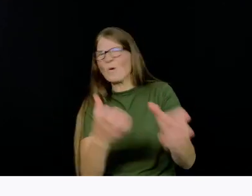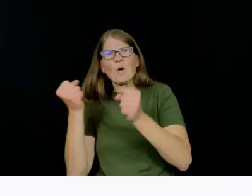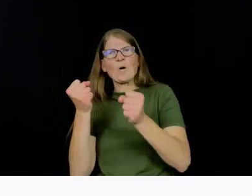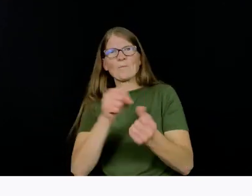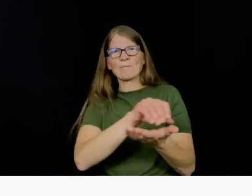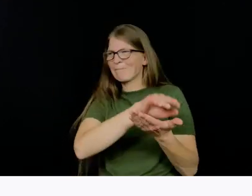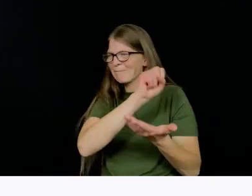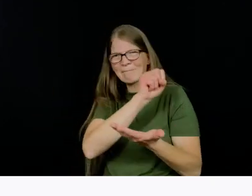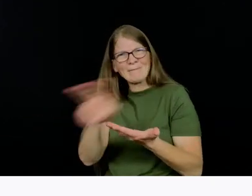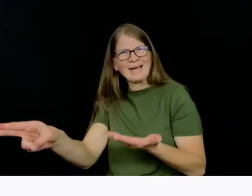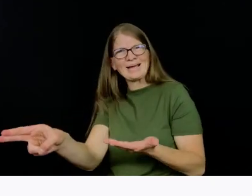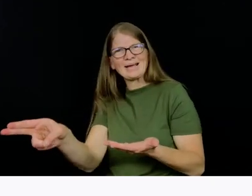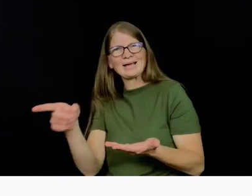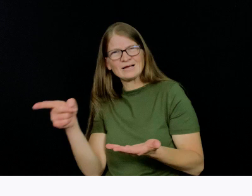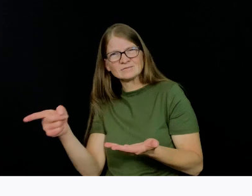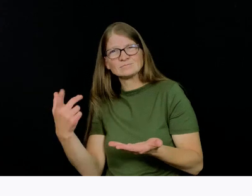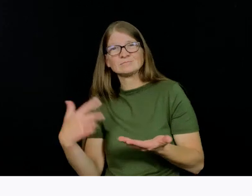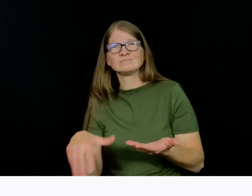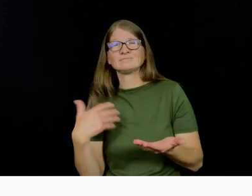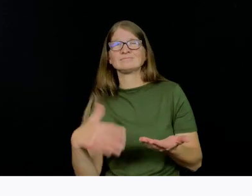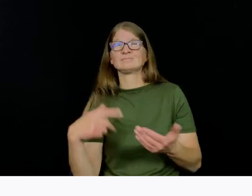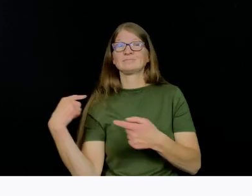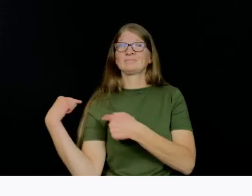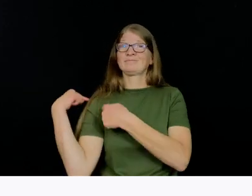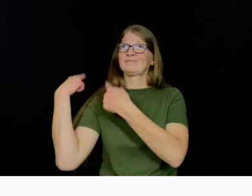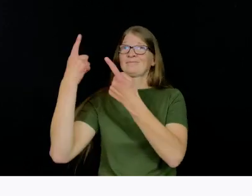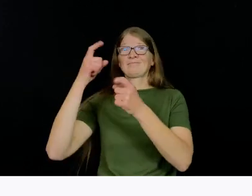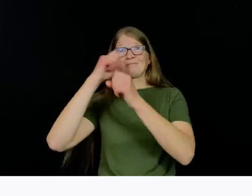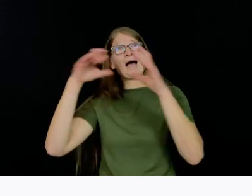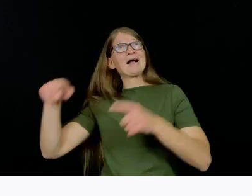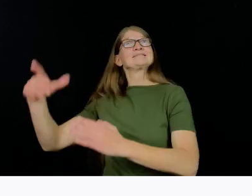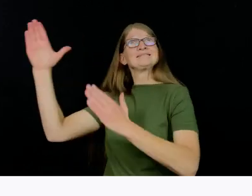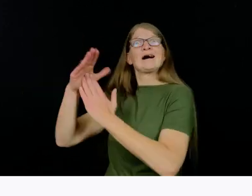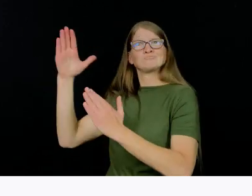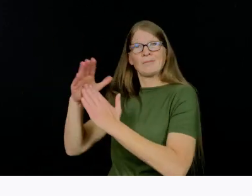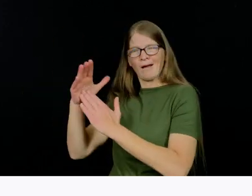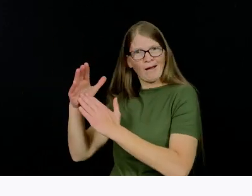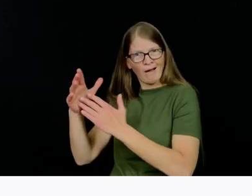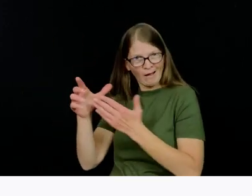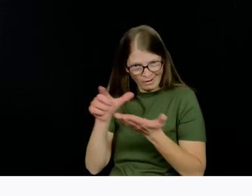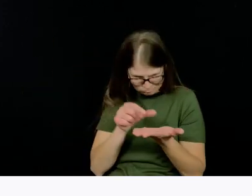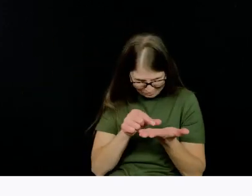بصراحة، لم أتخيّل في حياتي أن أقارن حاسوب Cray مع سلحفاة